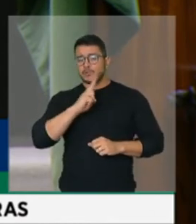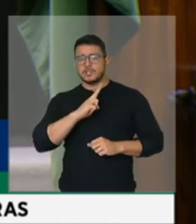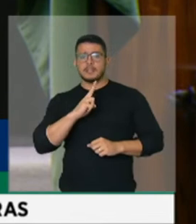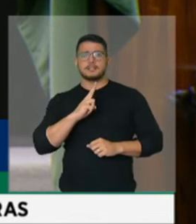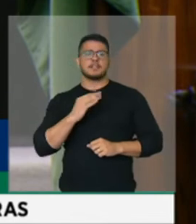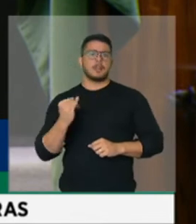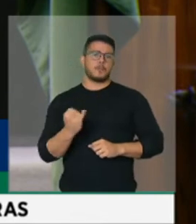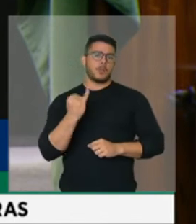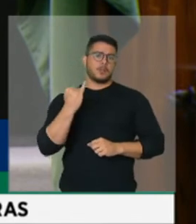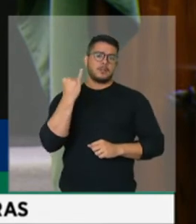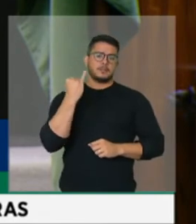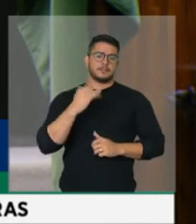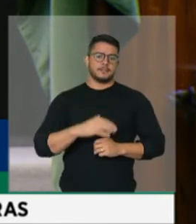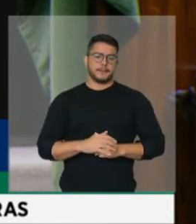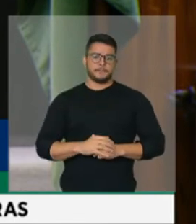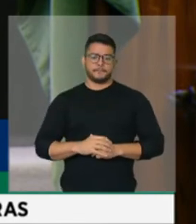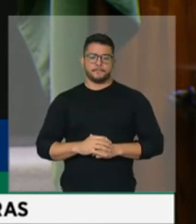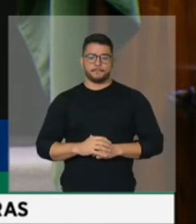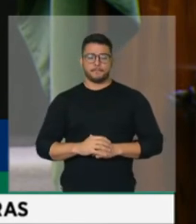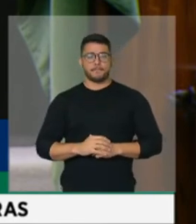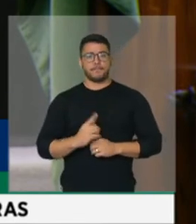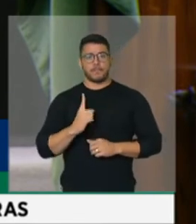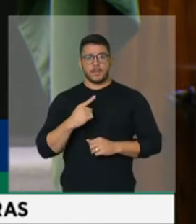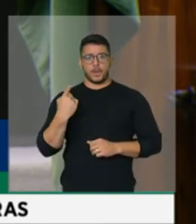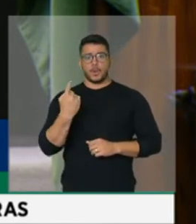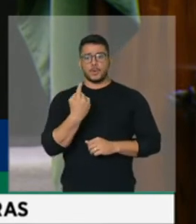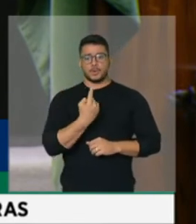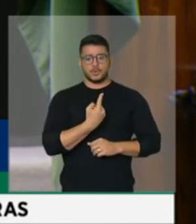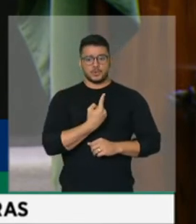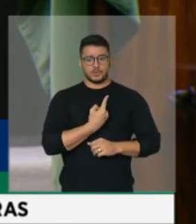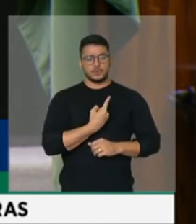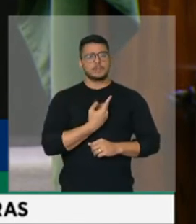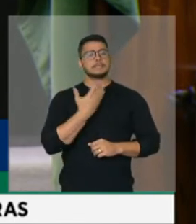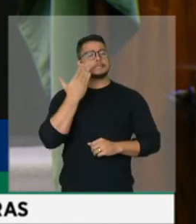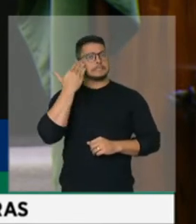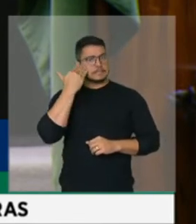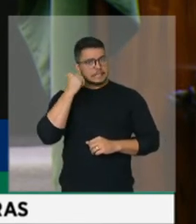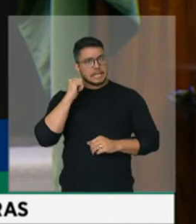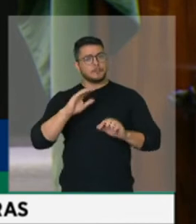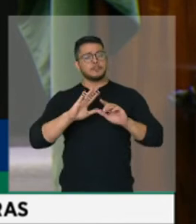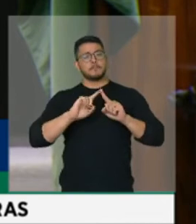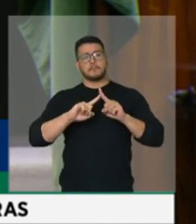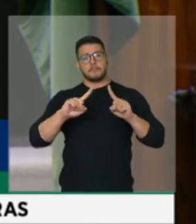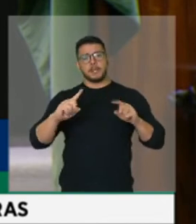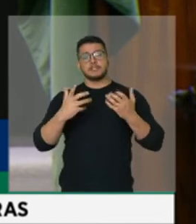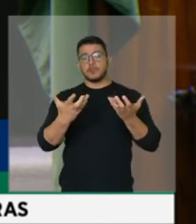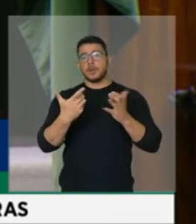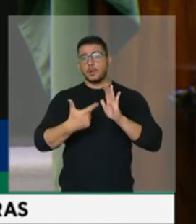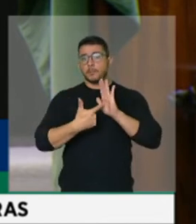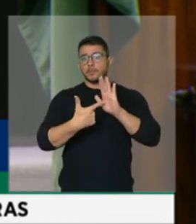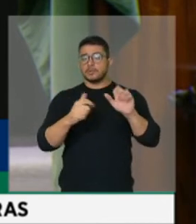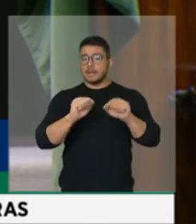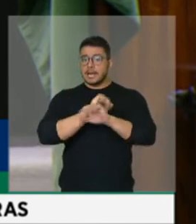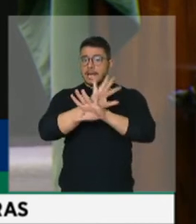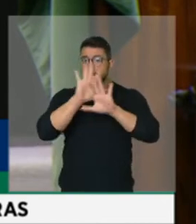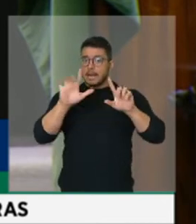NACIONAL BRASILEIRO... APRECIAR, ATRAVÀS DE UMA MEDIDA PROVISÓRIA QUE